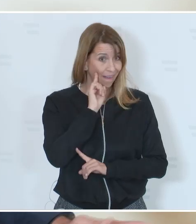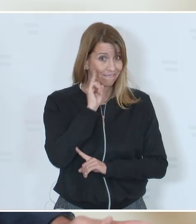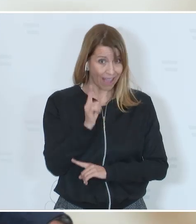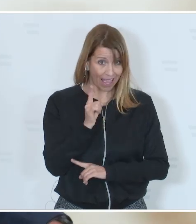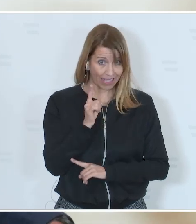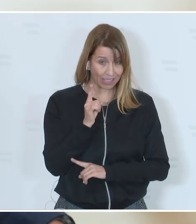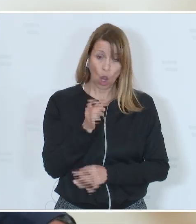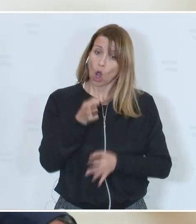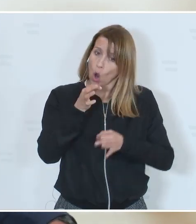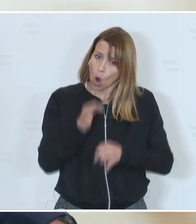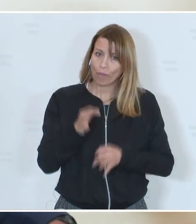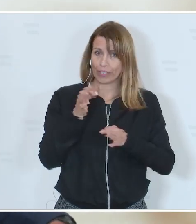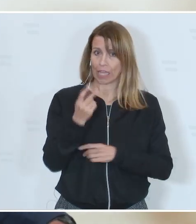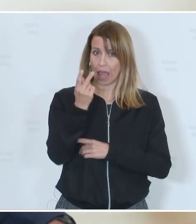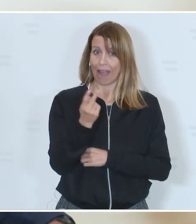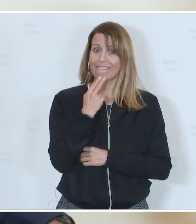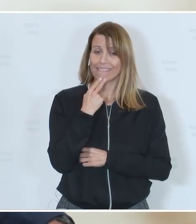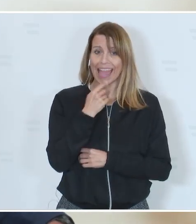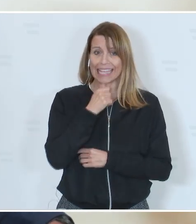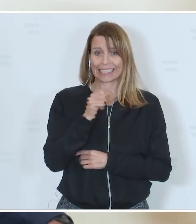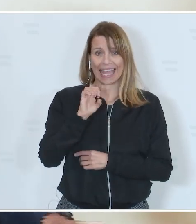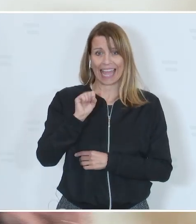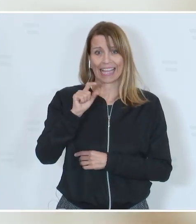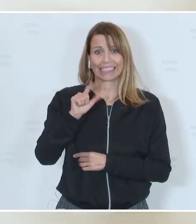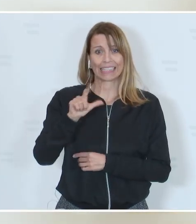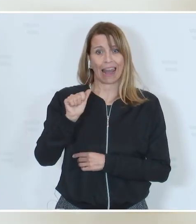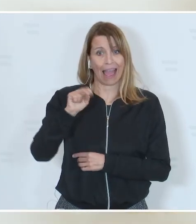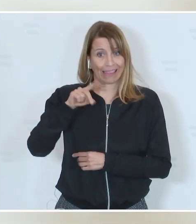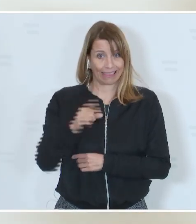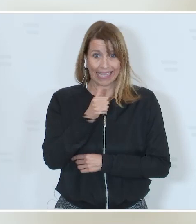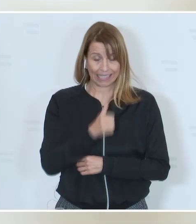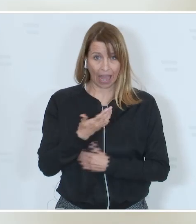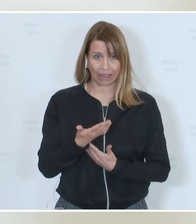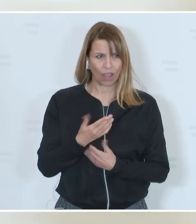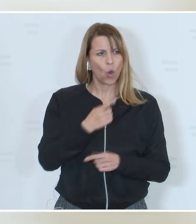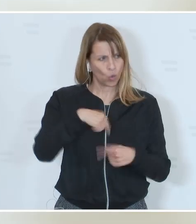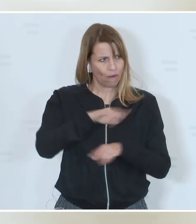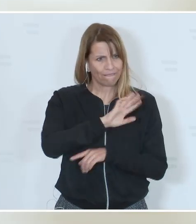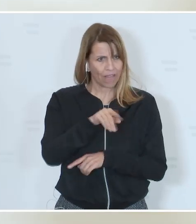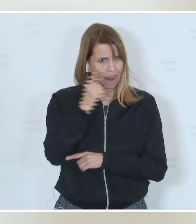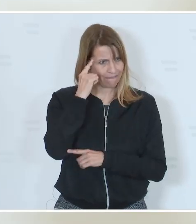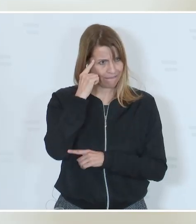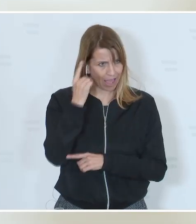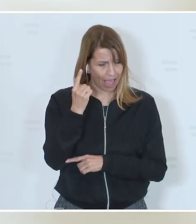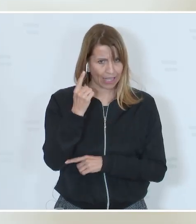der offizielle Kandidat Estland ist. Und es ist allgemein bekannt, dass es die Opposition einiger